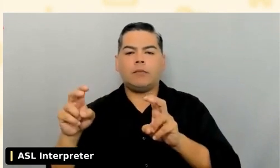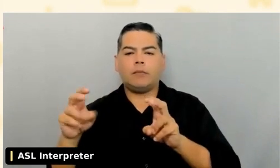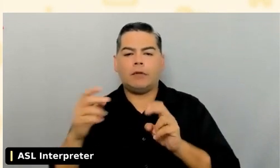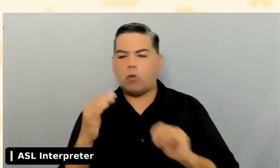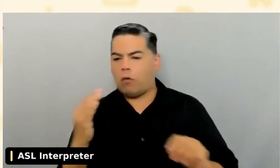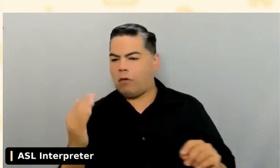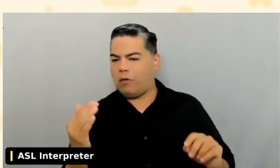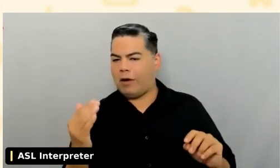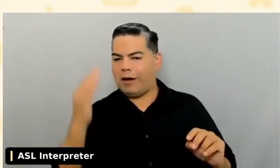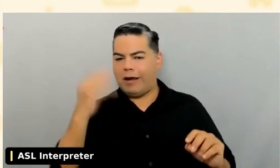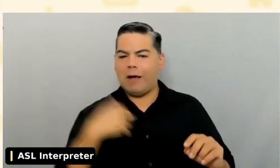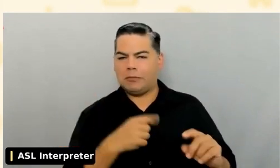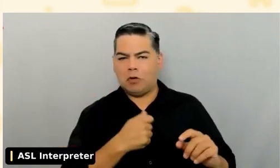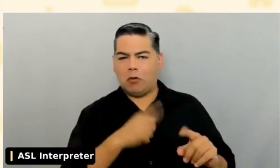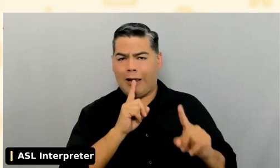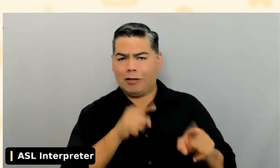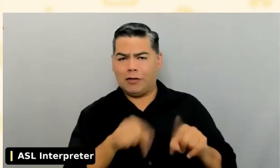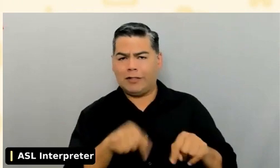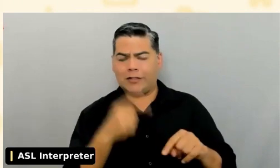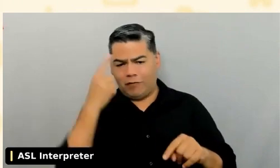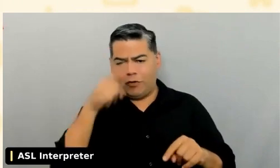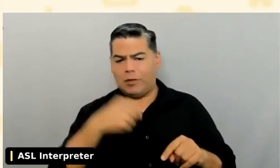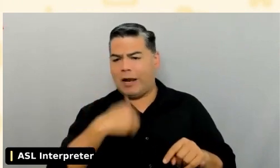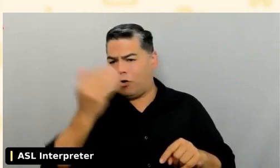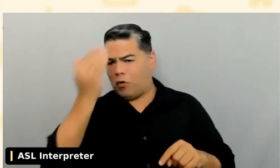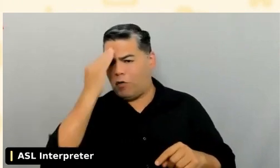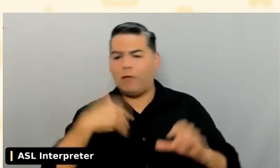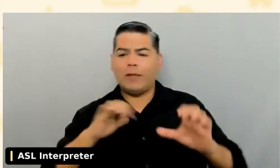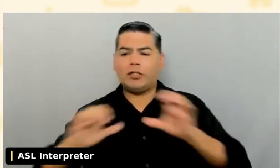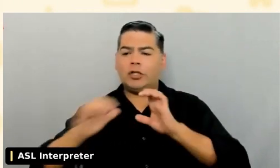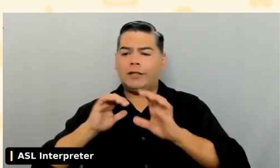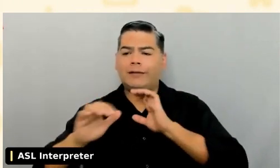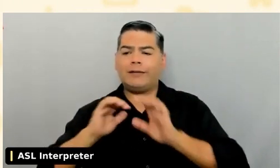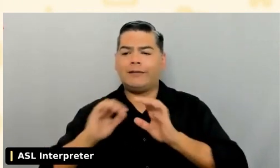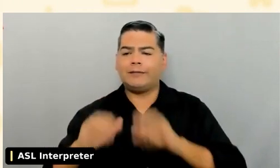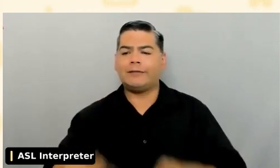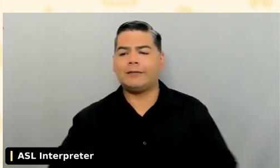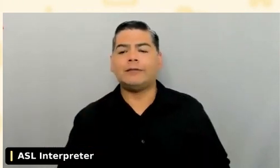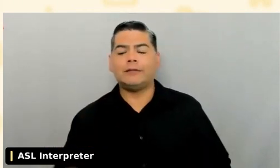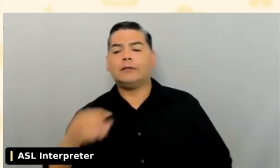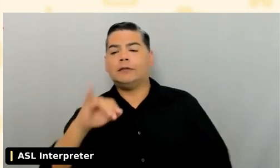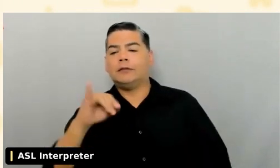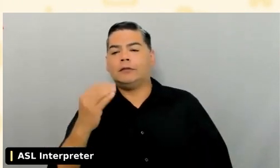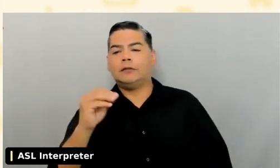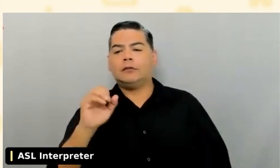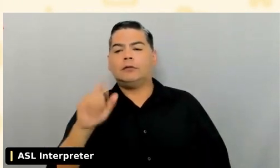Lamento responder esto por tí, Helen, pero sé por el chat que Joe Dolson acaba de compartir el enlace